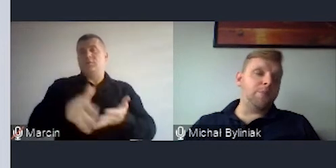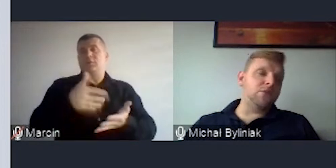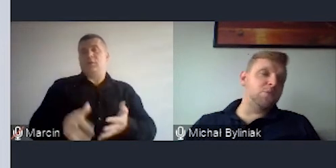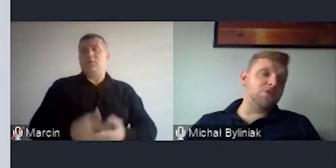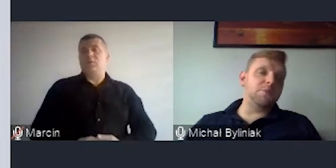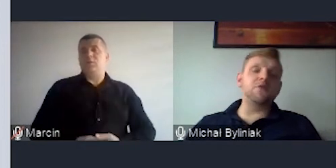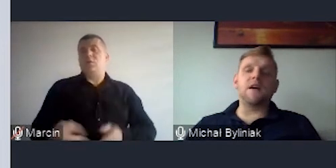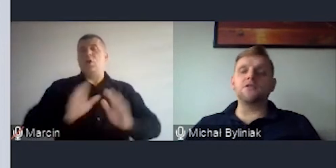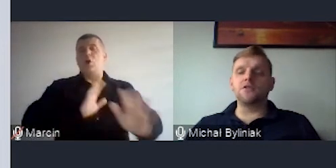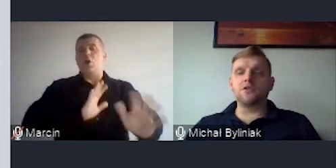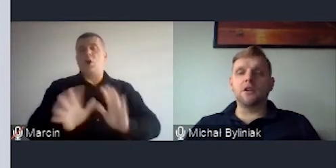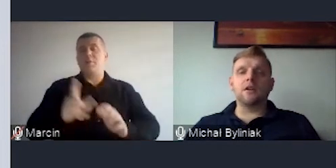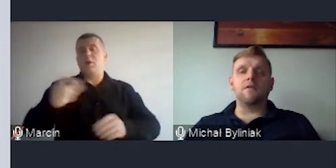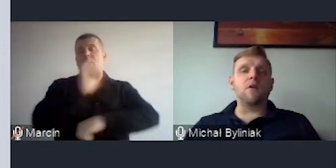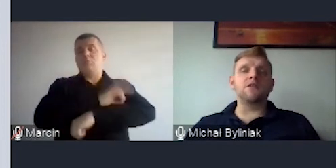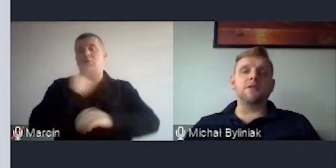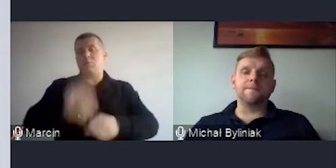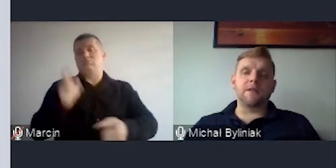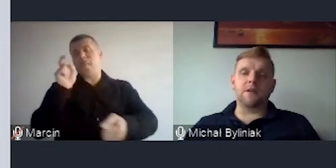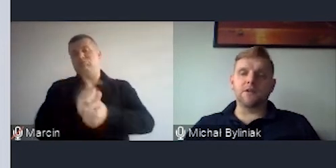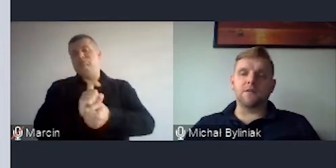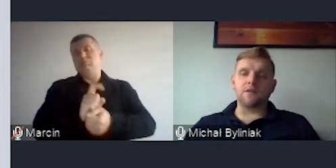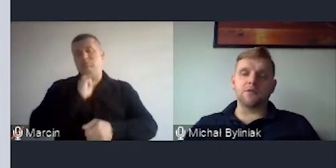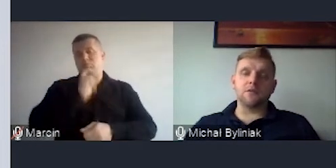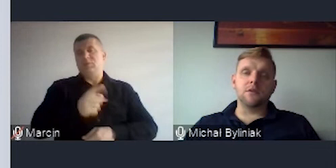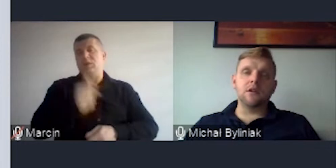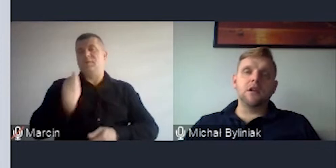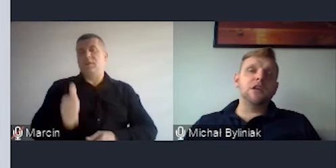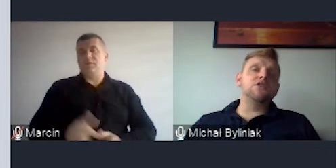Opiekun może podważyć właśnie kwalifikowalność.